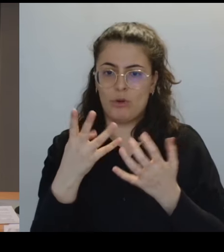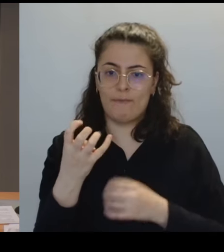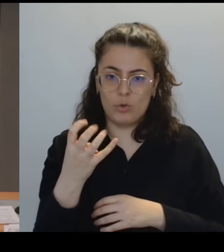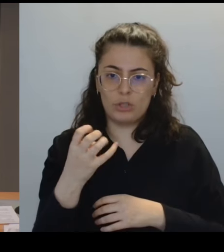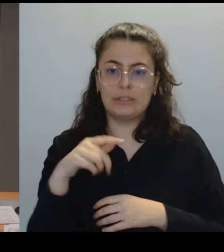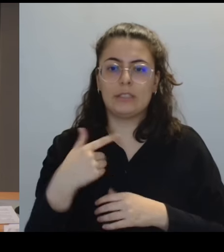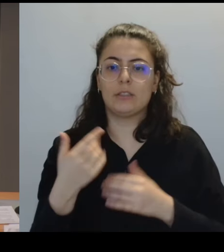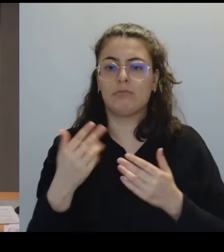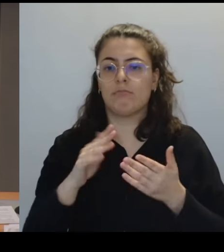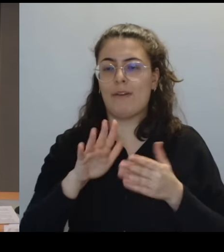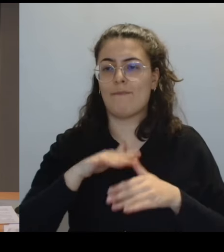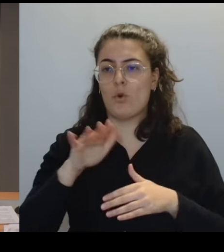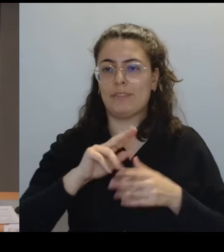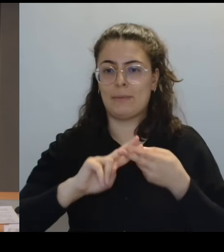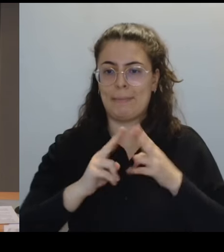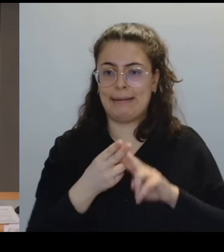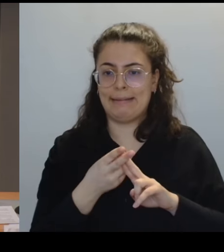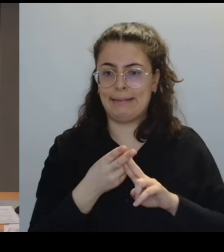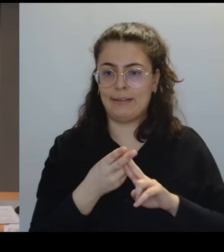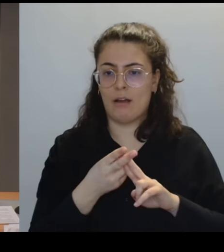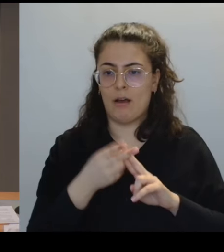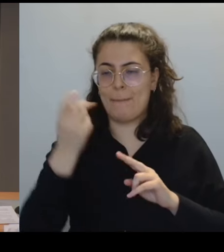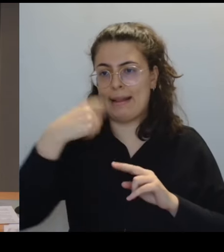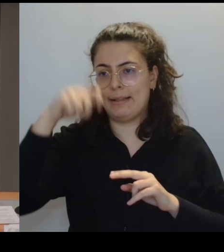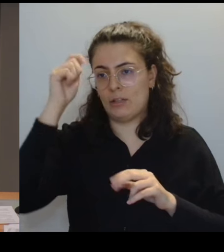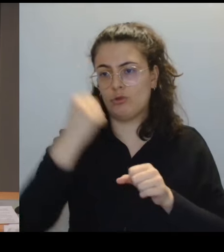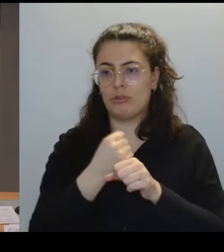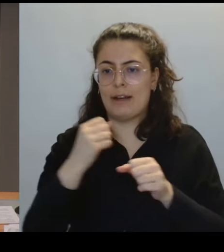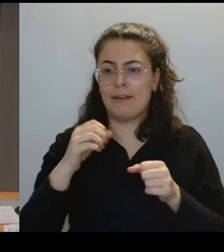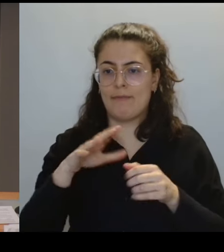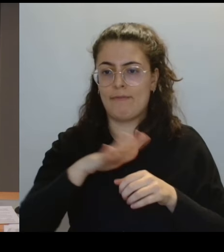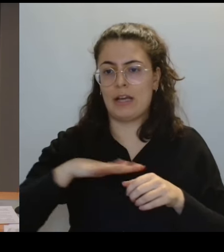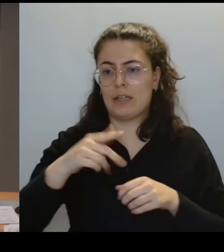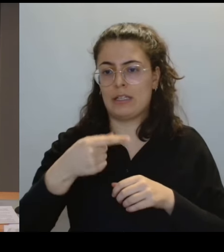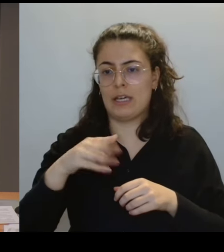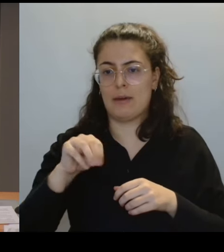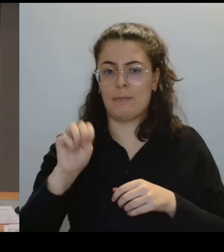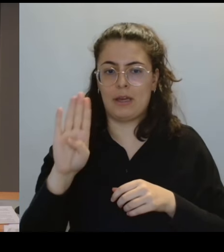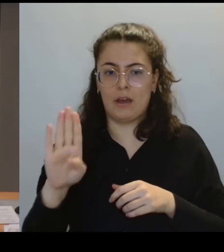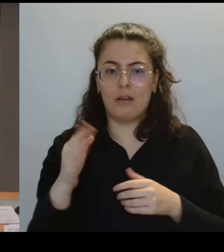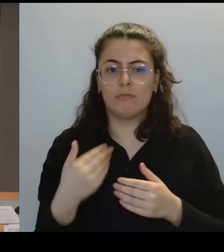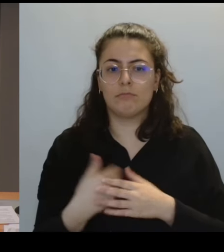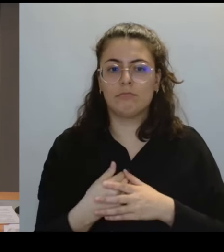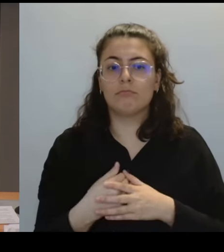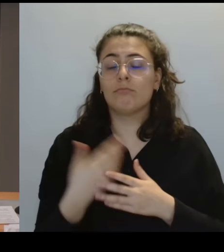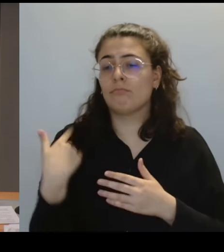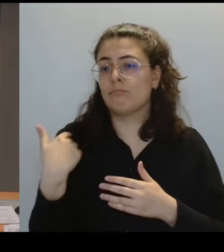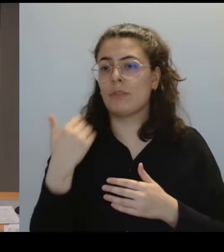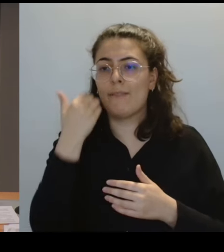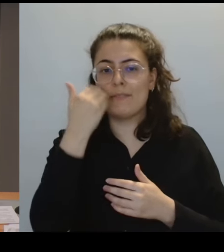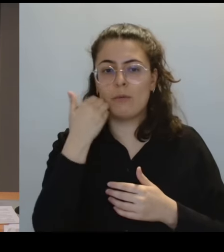Nach der Wiederholungswahl vom 12. Februar 2023 bedarf es einer Neuwahl. Die Fraktionen haben vereinbart, die Wahl durch